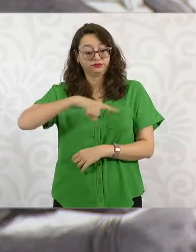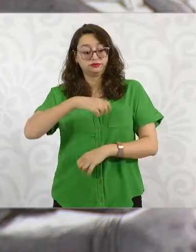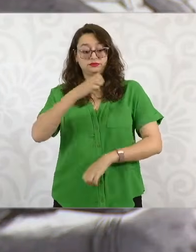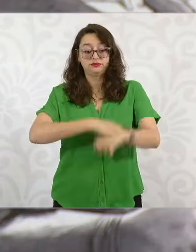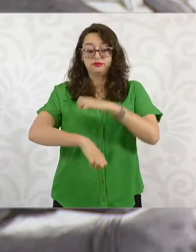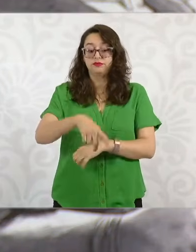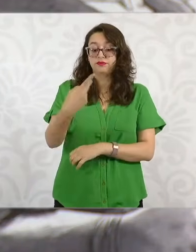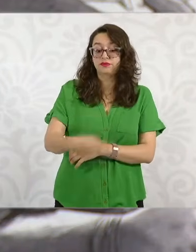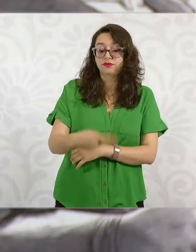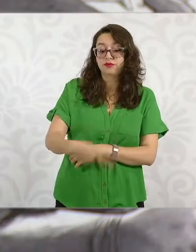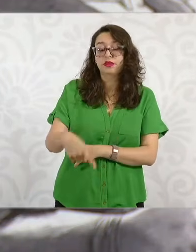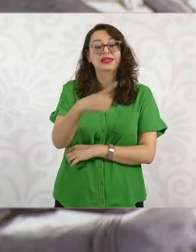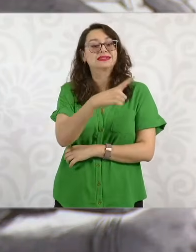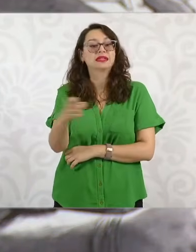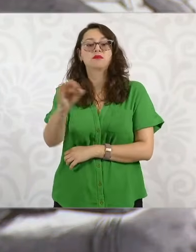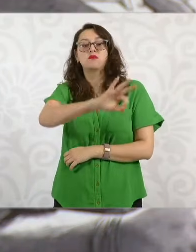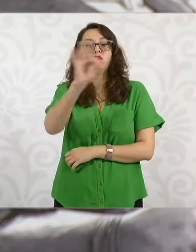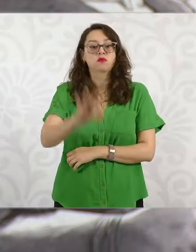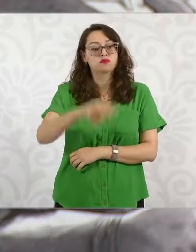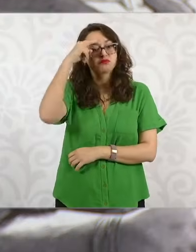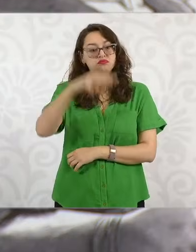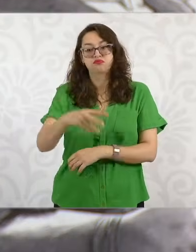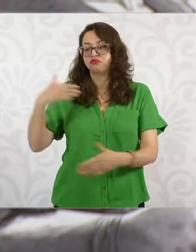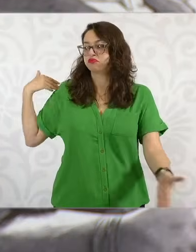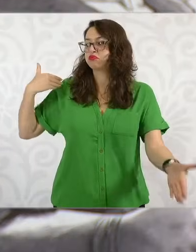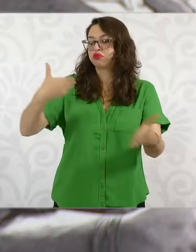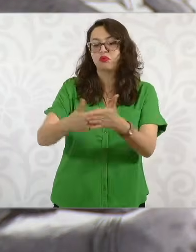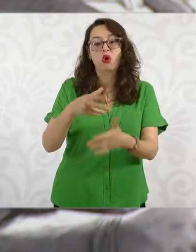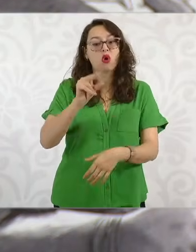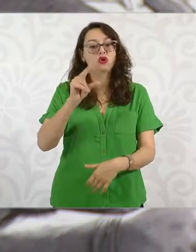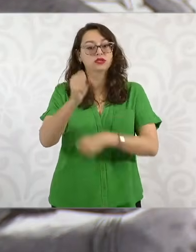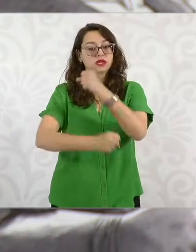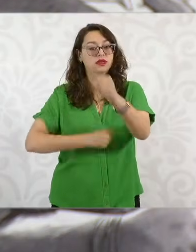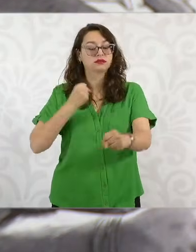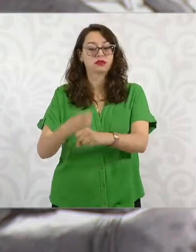años trabaja con una misión clara. Alivia el dolor humano a través de medicamentos de calidad